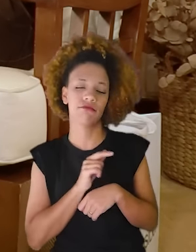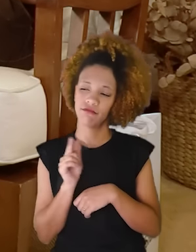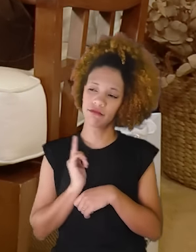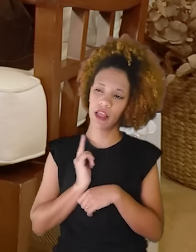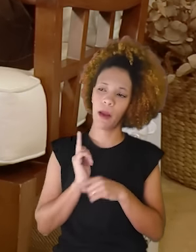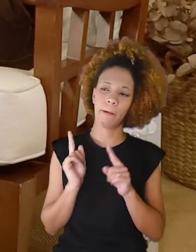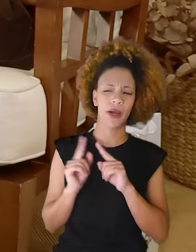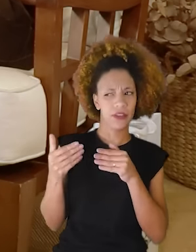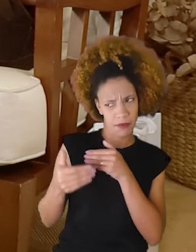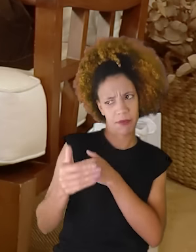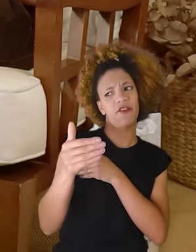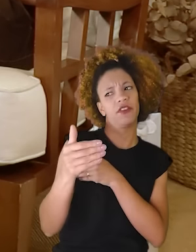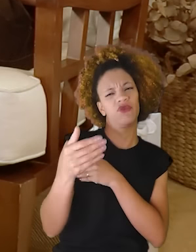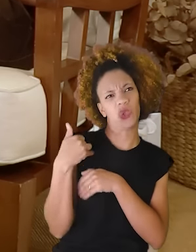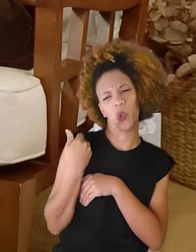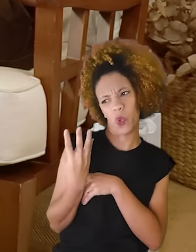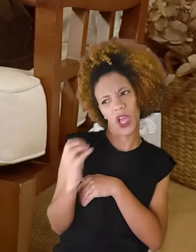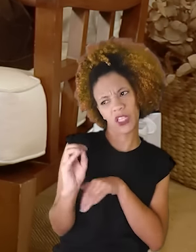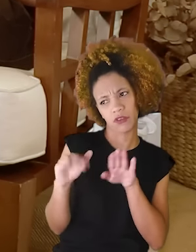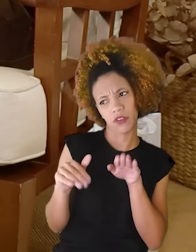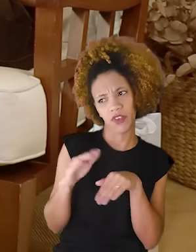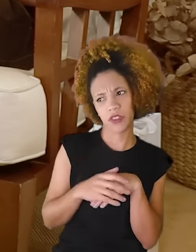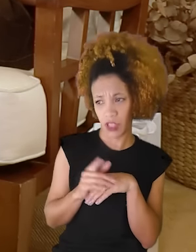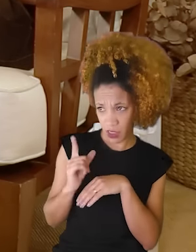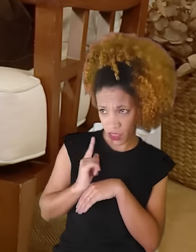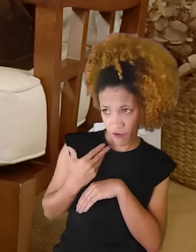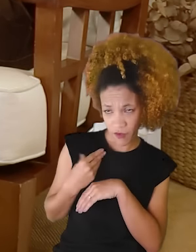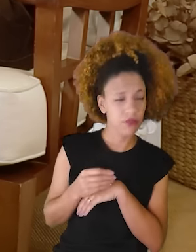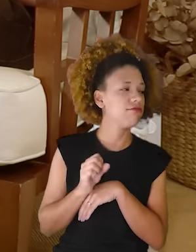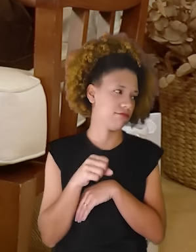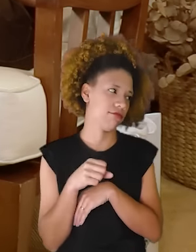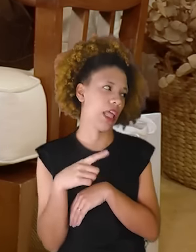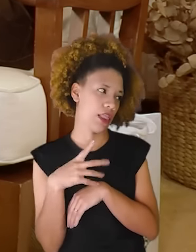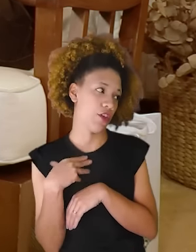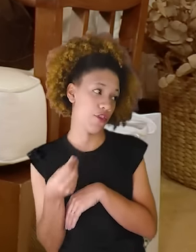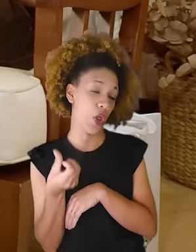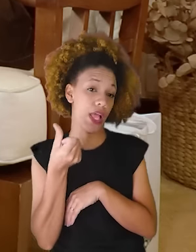tenho tenho mas mais pra frente uns 40 anos Talvez tu tem filho não né tenho filho tem filho 6 anos